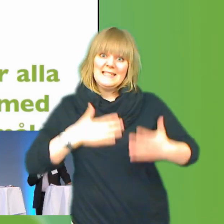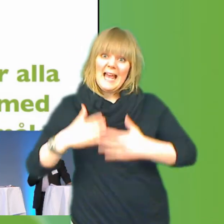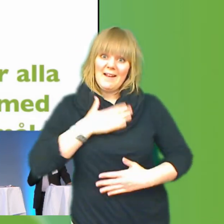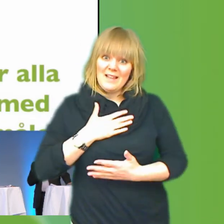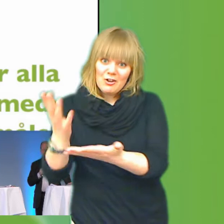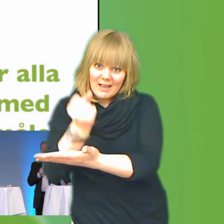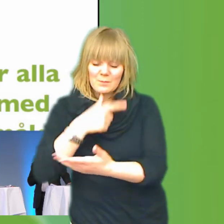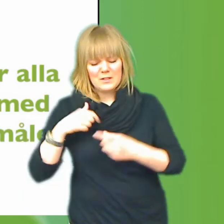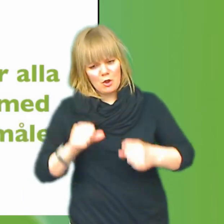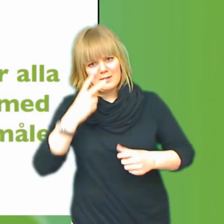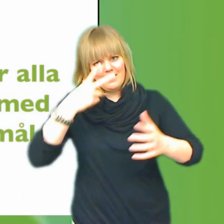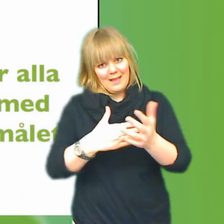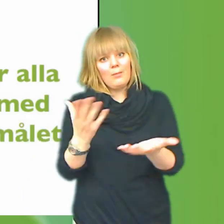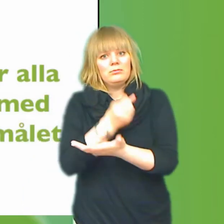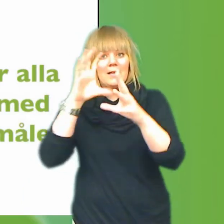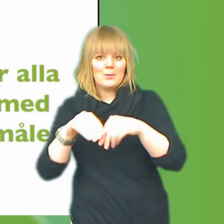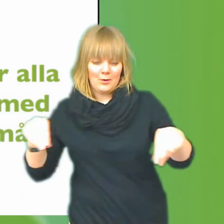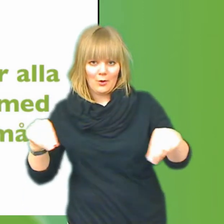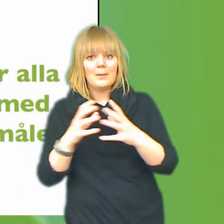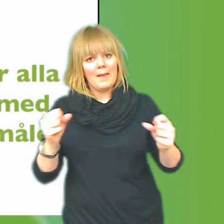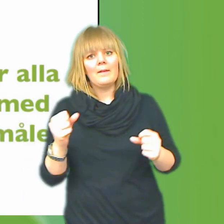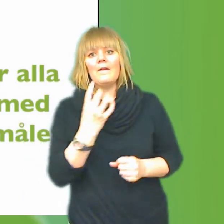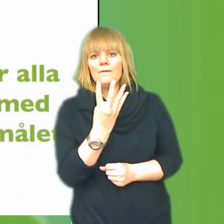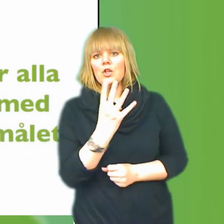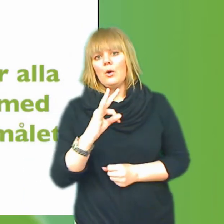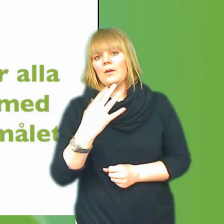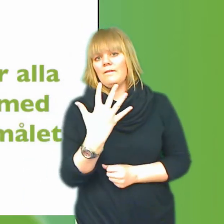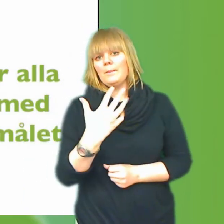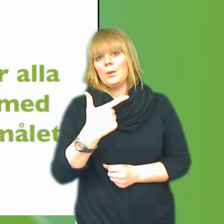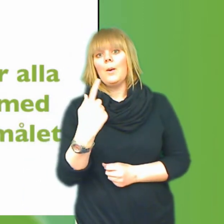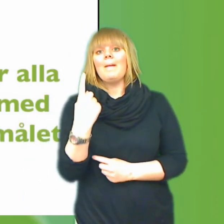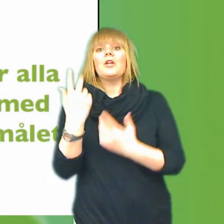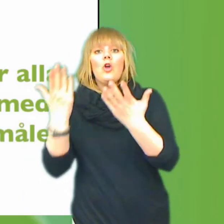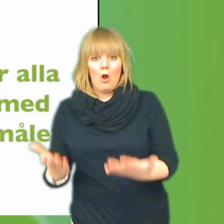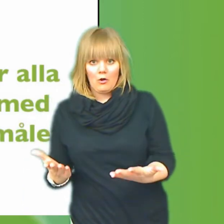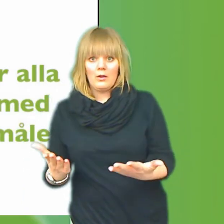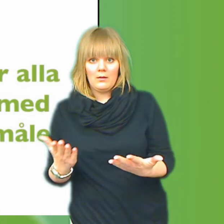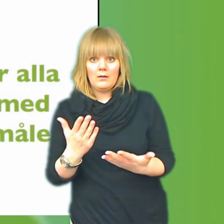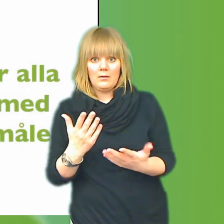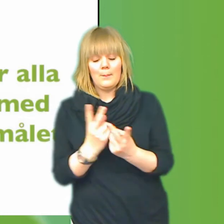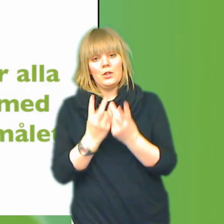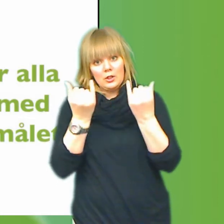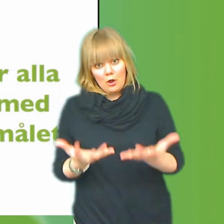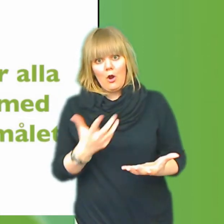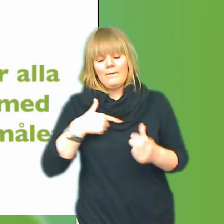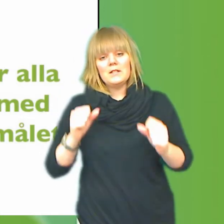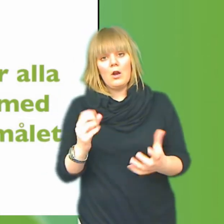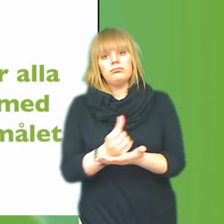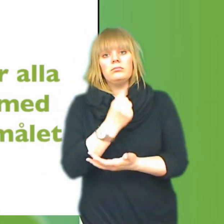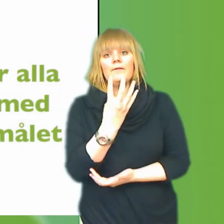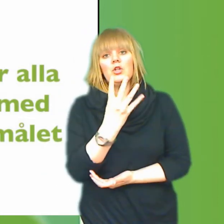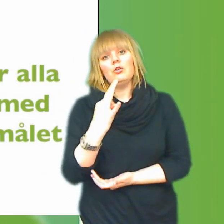Men det är 457 per dag. Det är en jättestor uppgift och man kan fråga sig